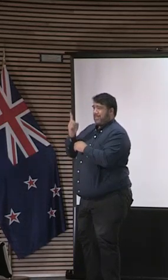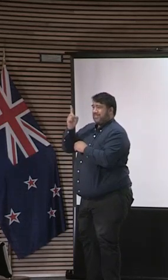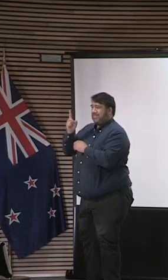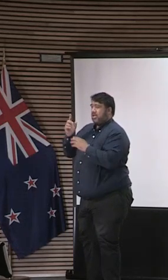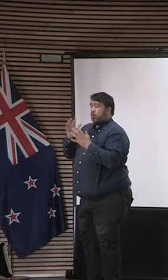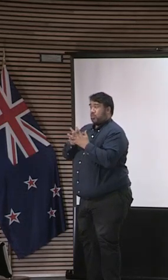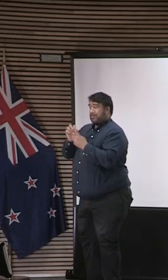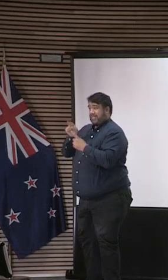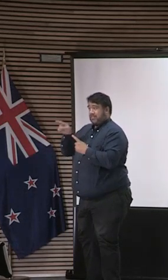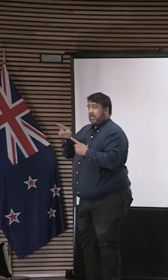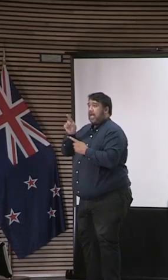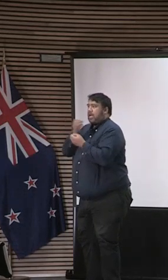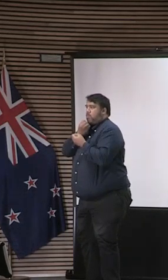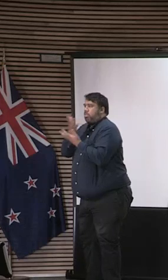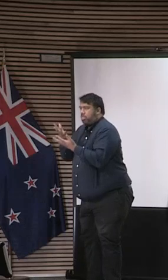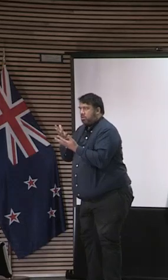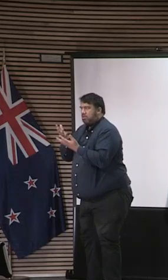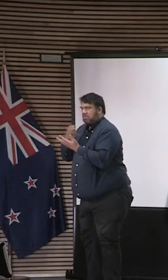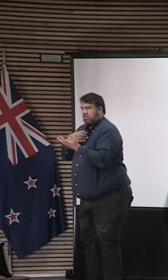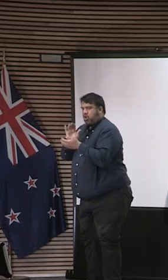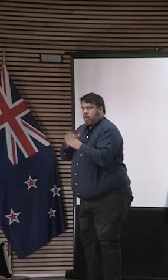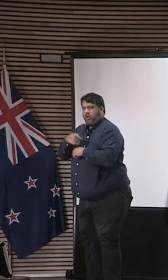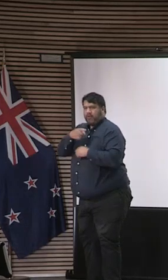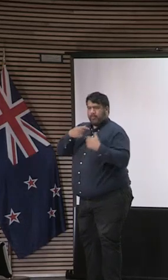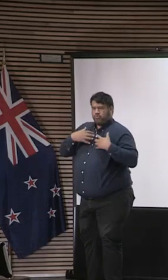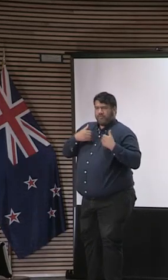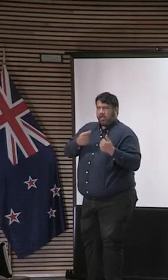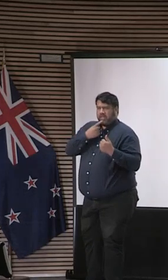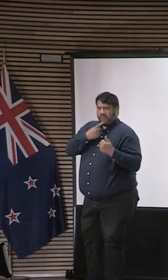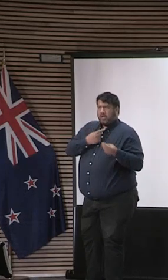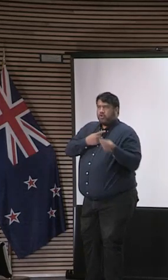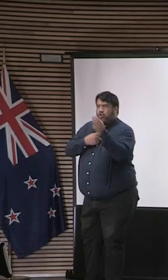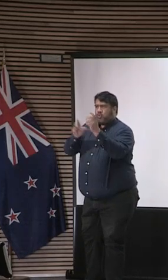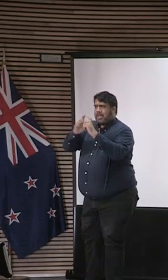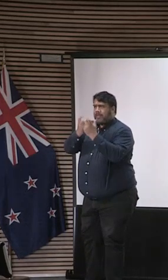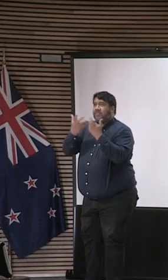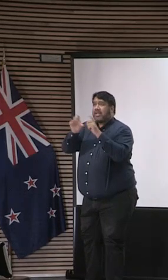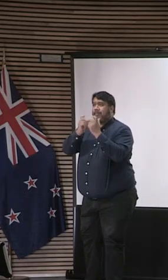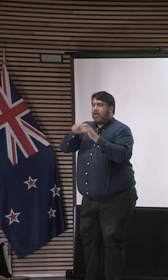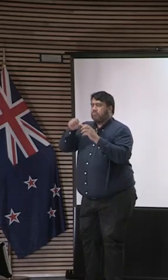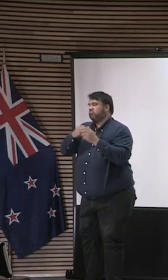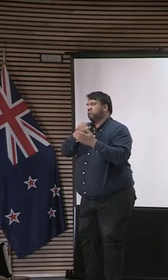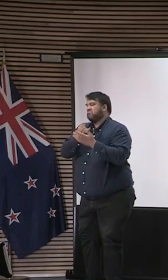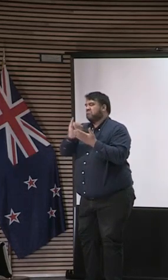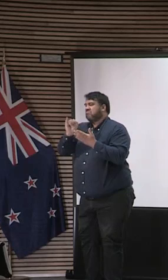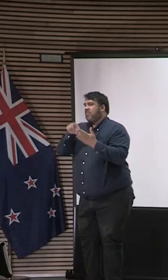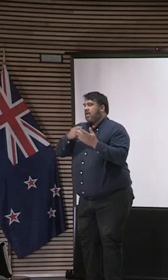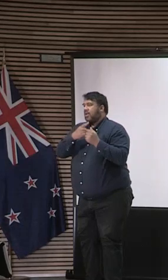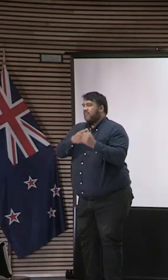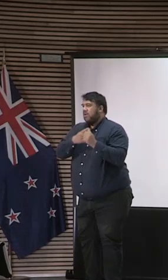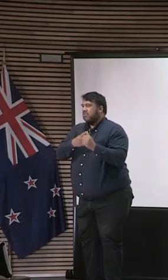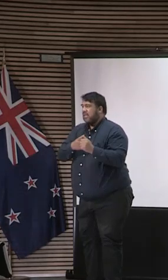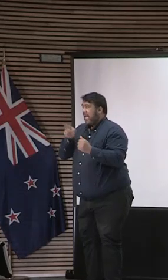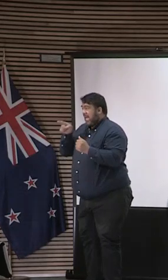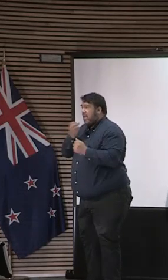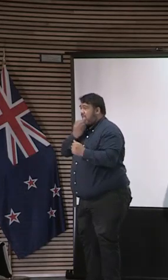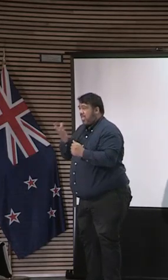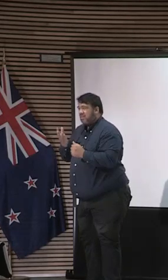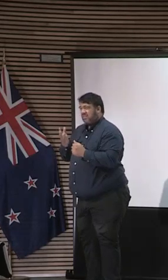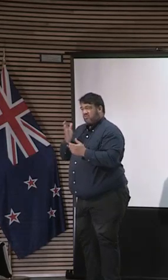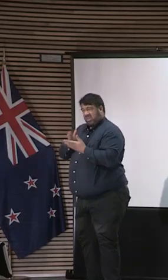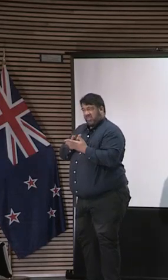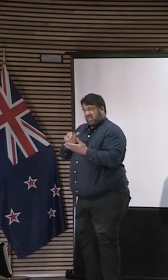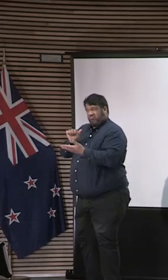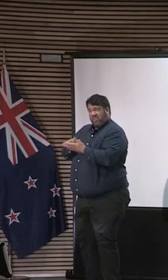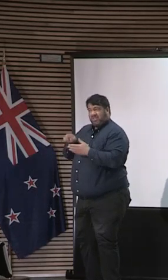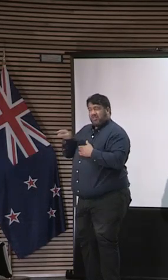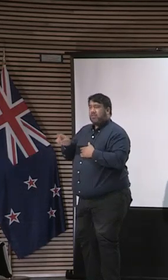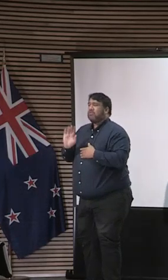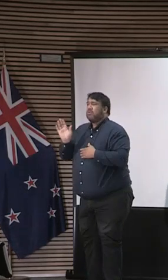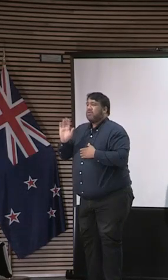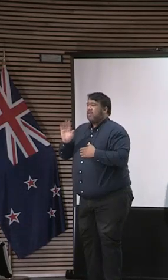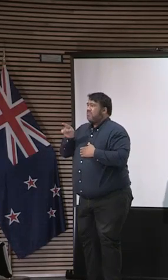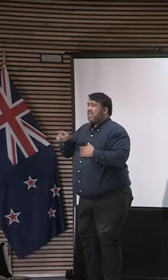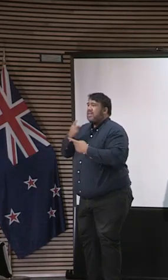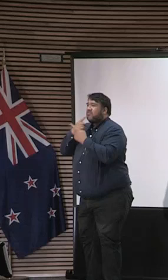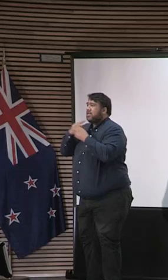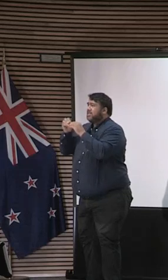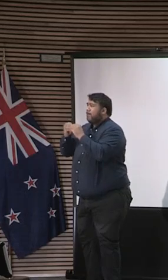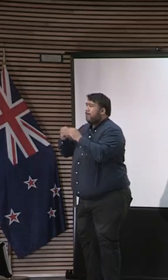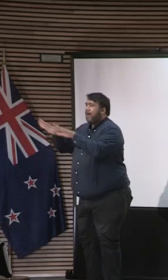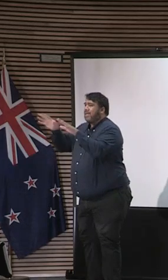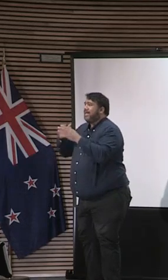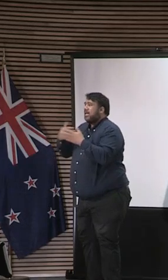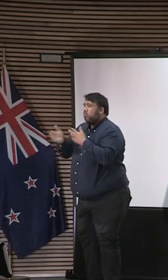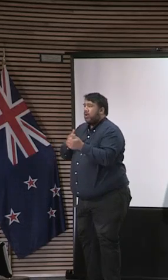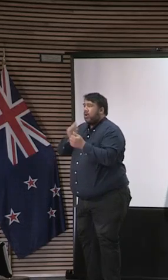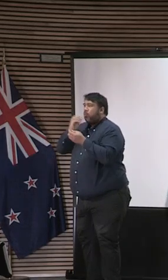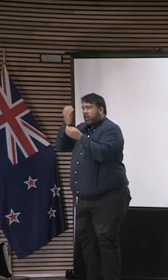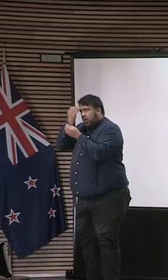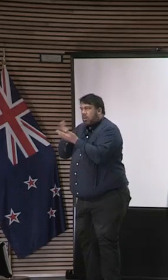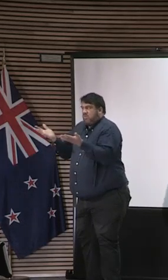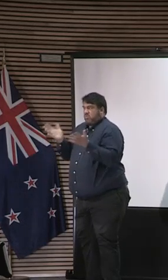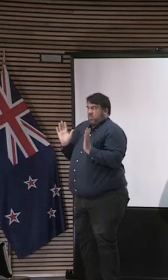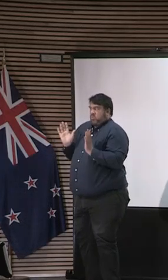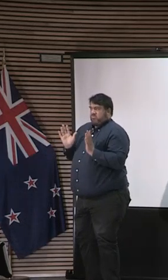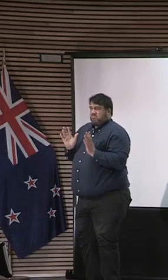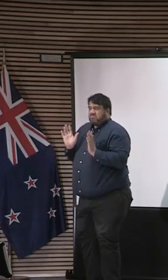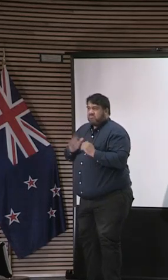Kia rua taku taenga atu ki a